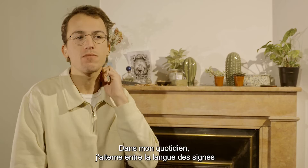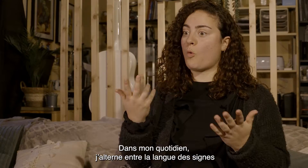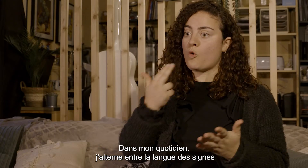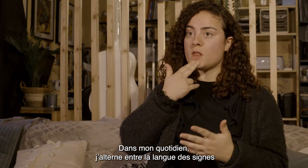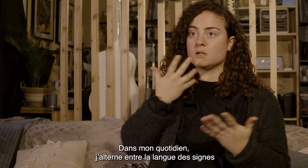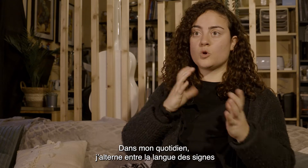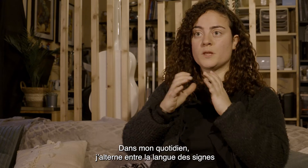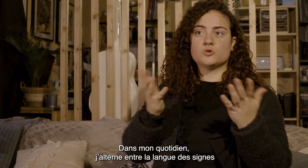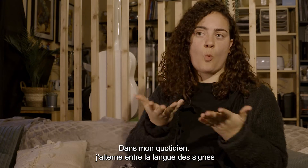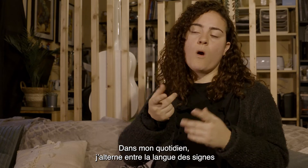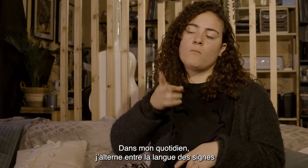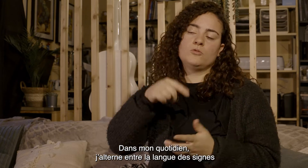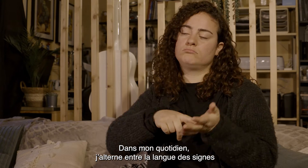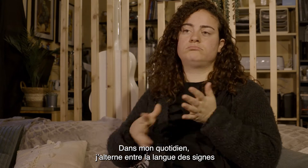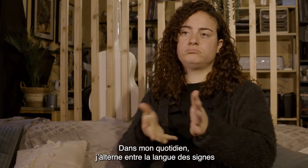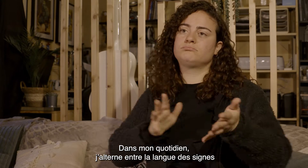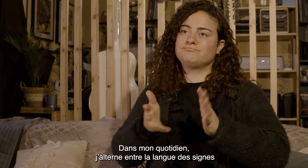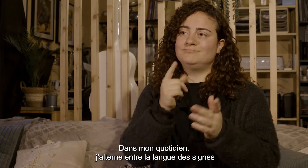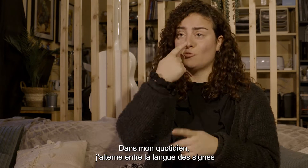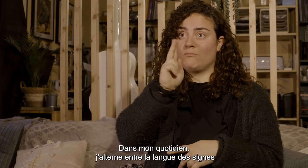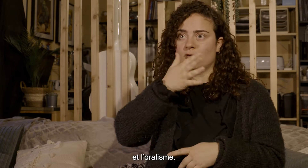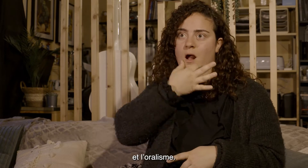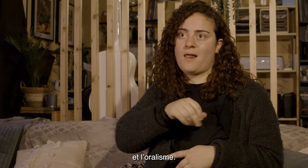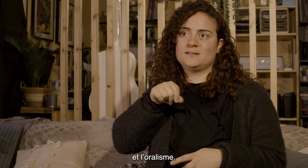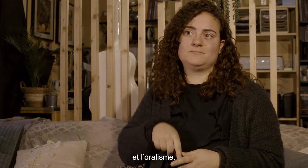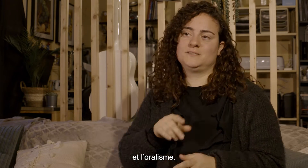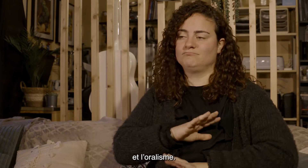Dans mon quotidien, j’alterne entre la langue des signes et l’oralisme.